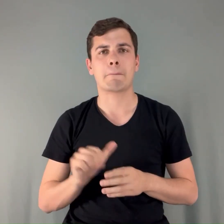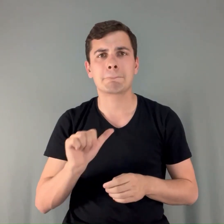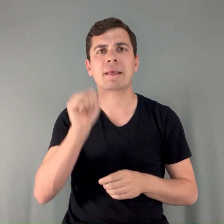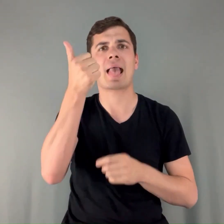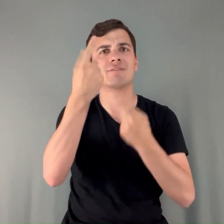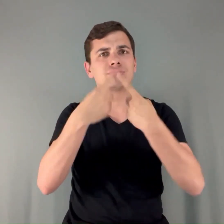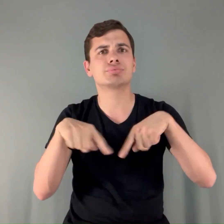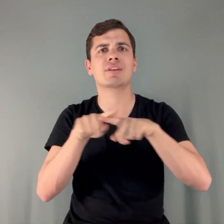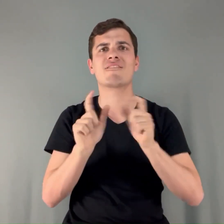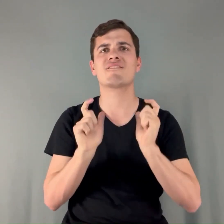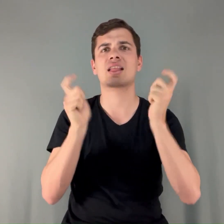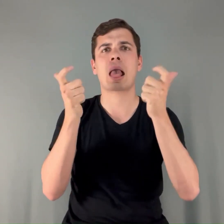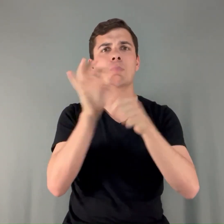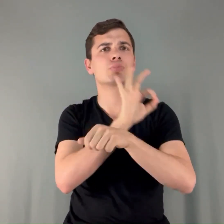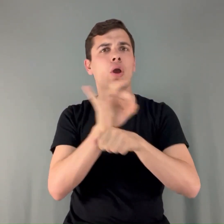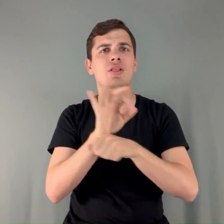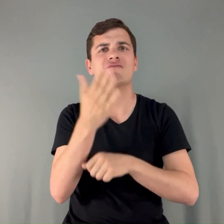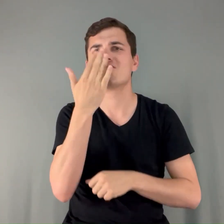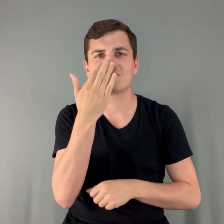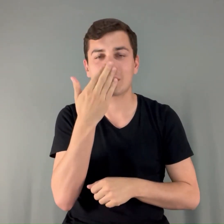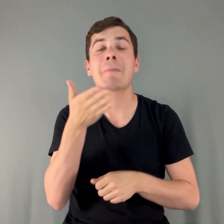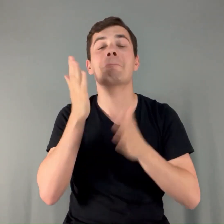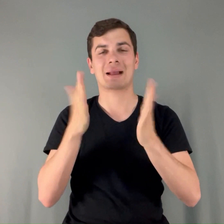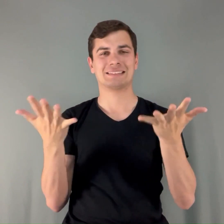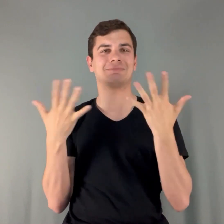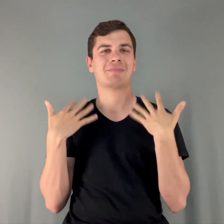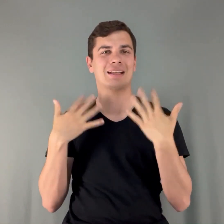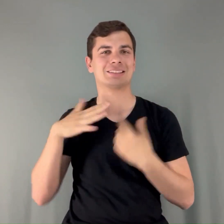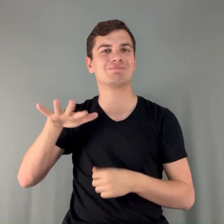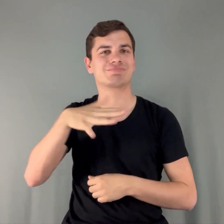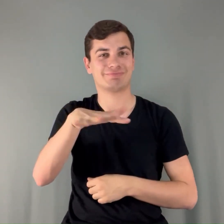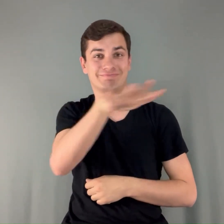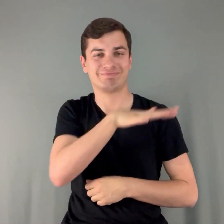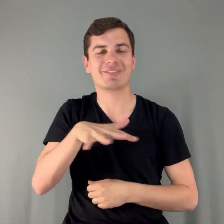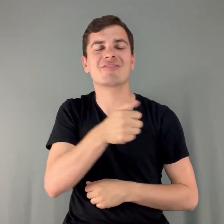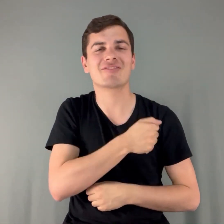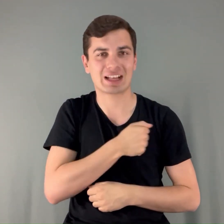Pierwszy projekt będzie dostępny w postaci spaceru po Warszawie.